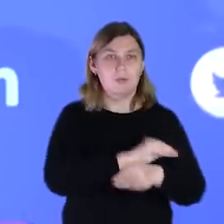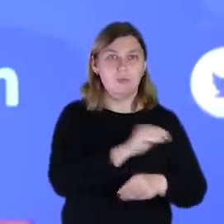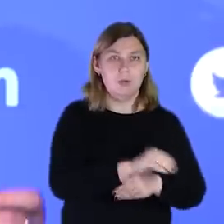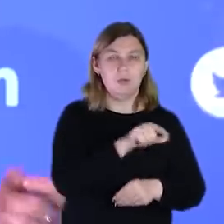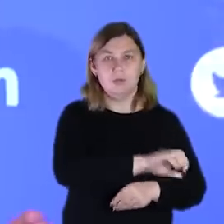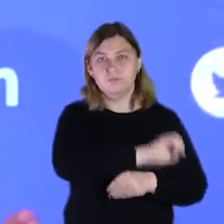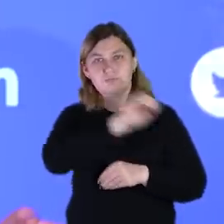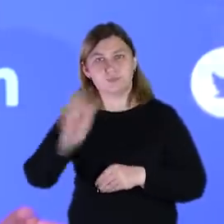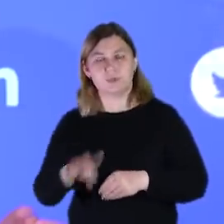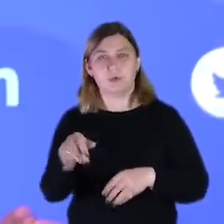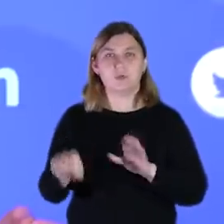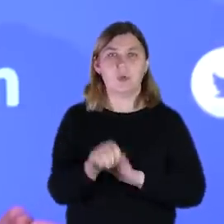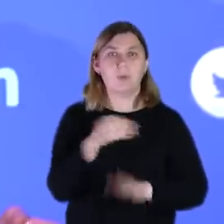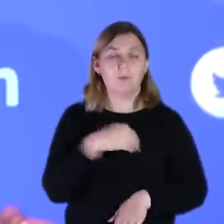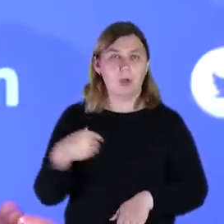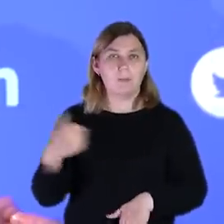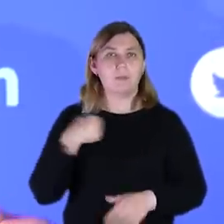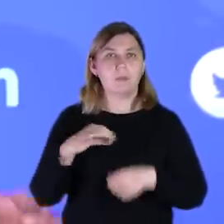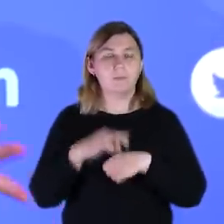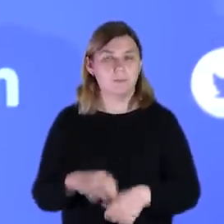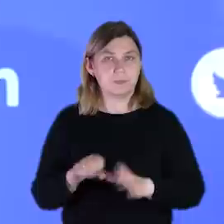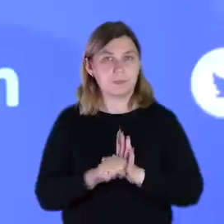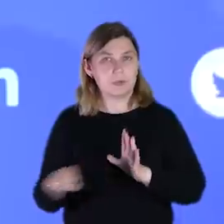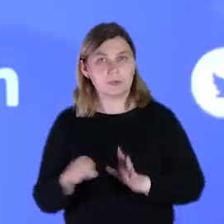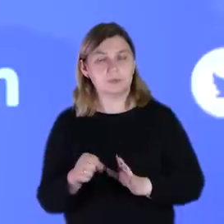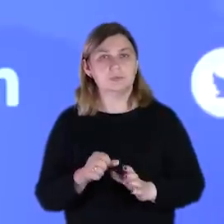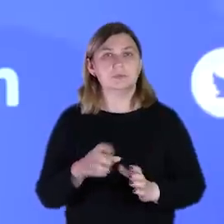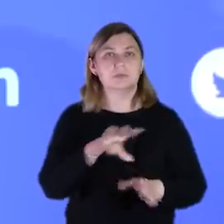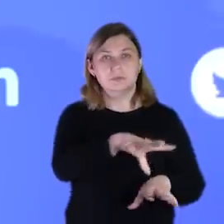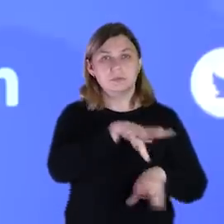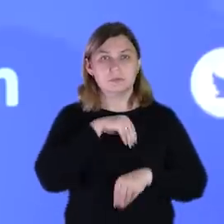Sowieckiego, na terenie Polski był prowadzony od momentu przejęcia go po stronie Związku